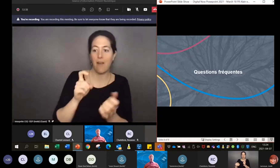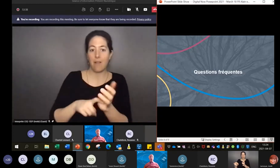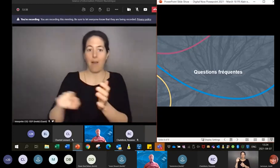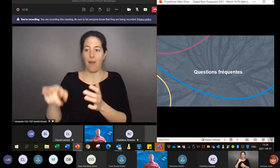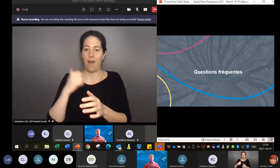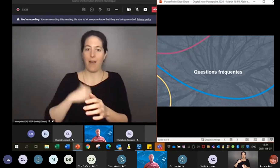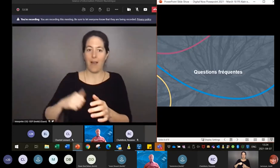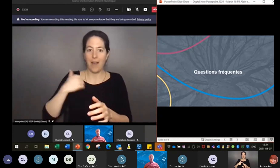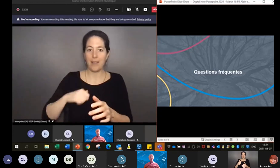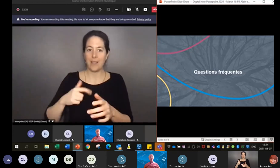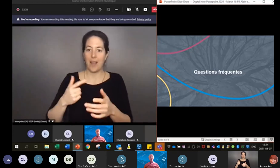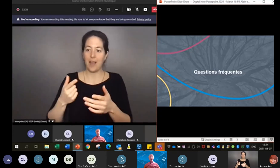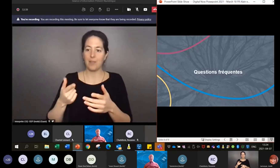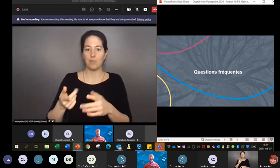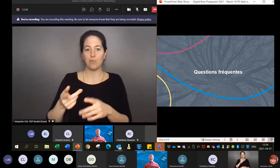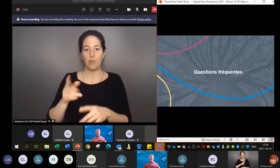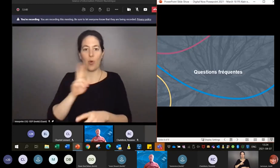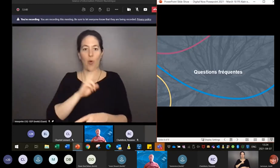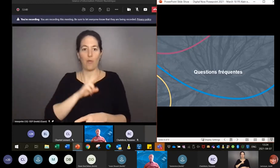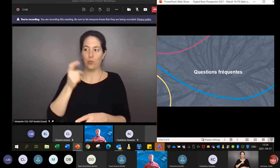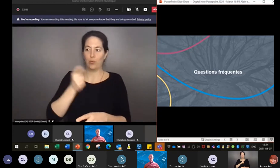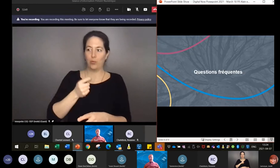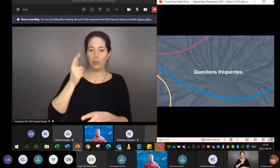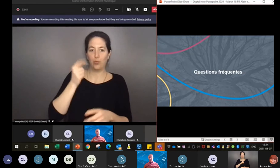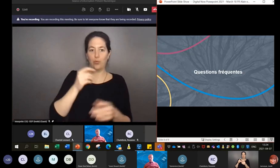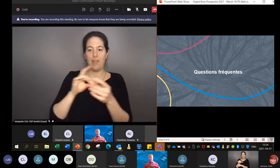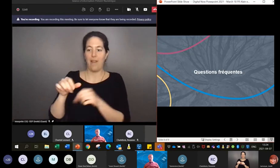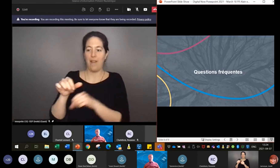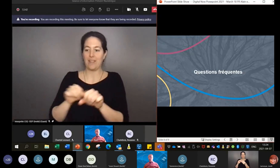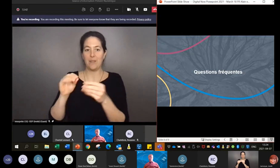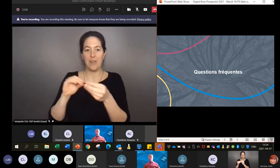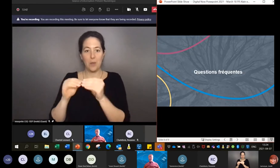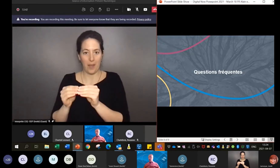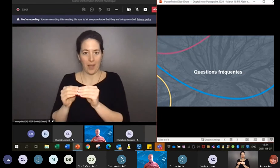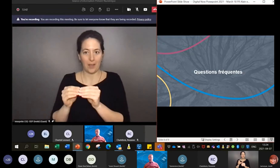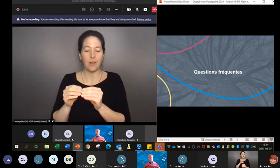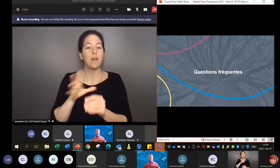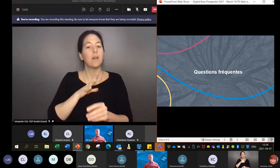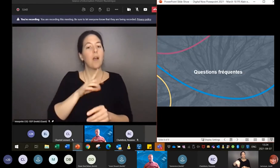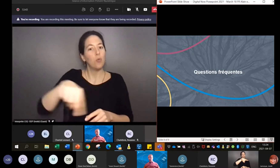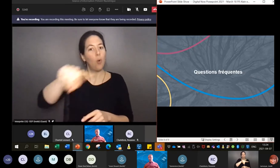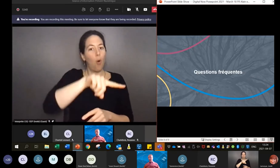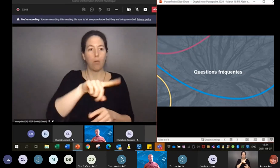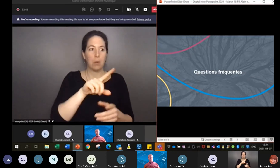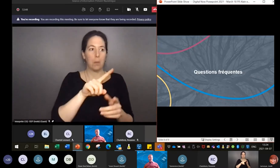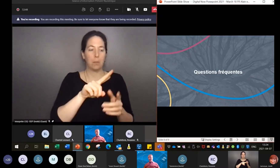numériques. Certains d’entre vous partent de zéro, d’autres